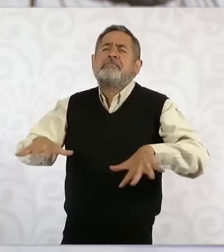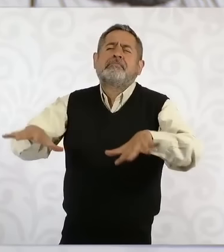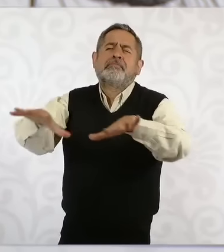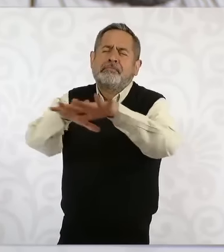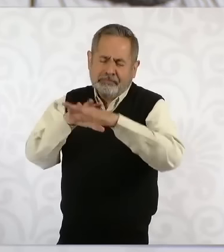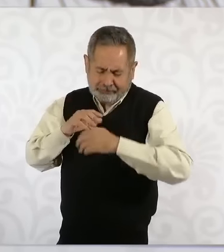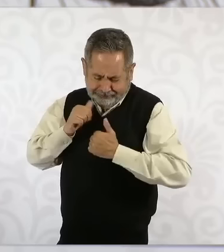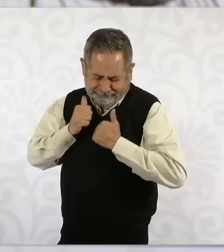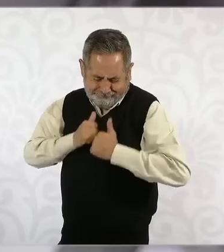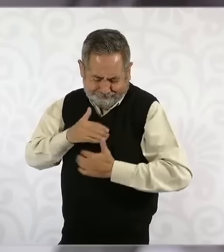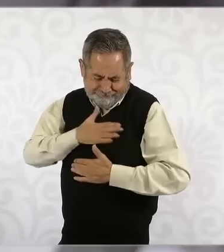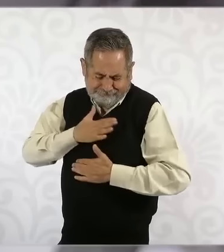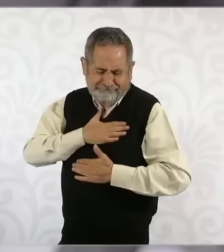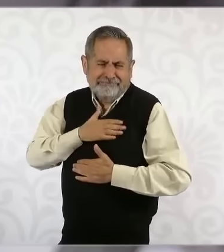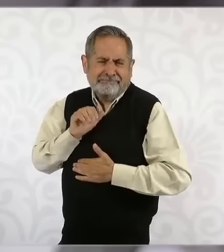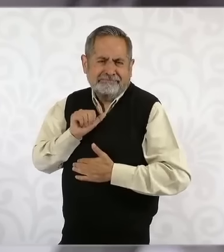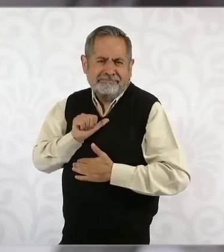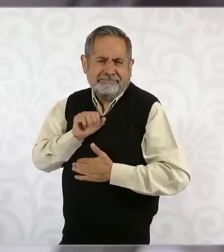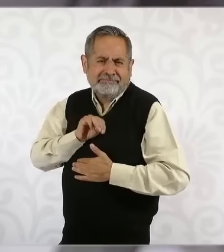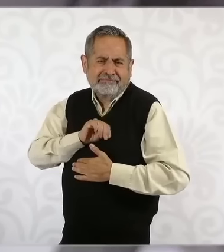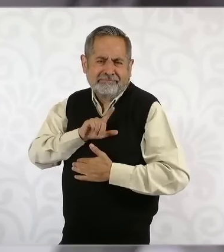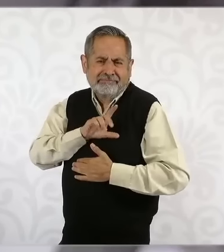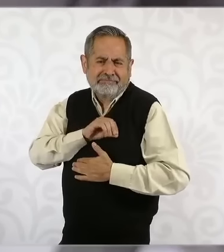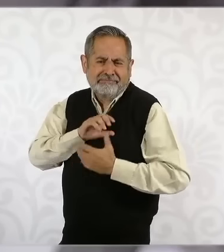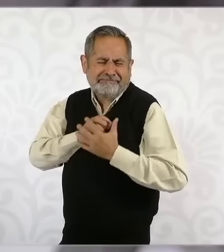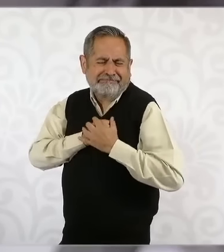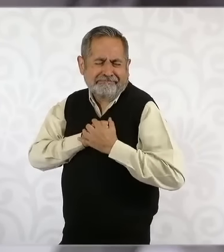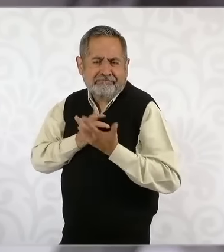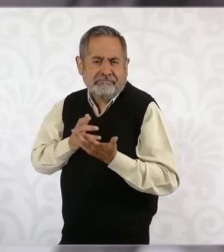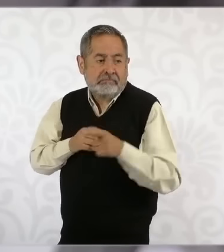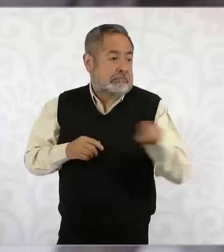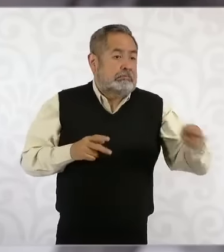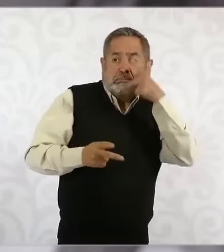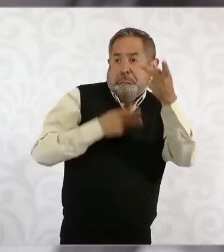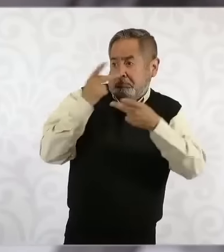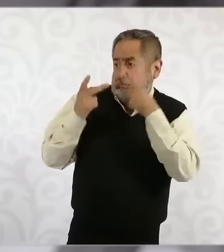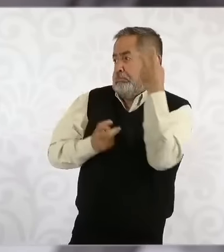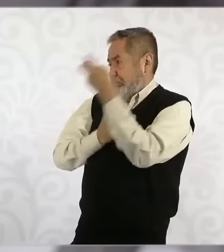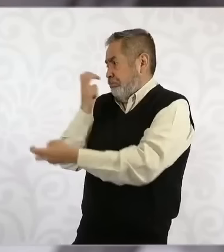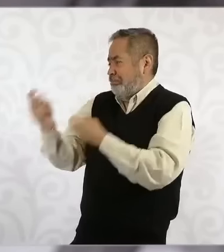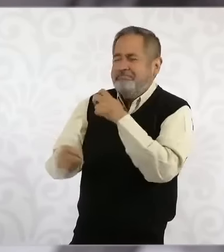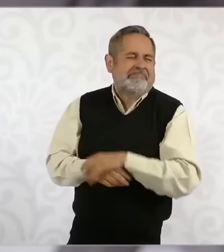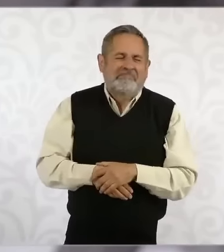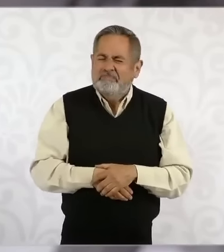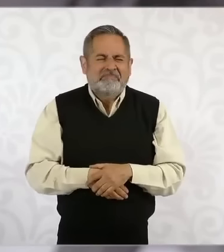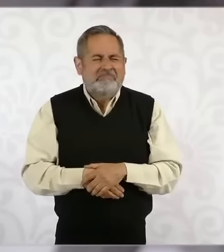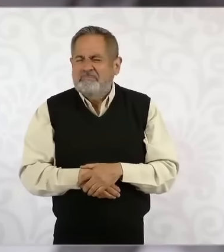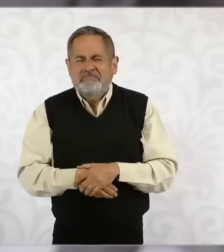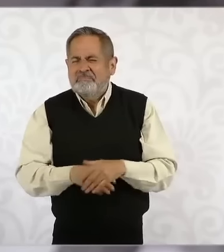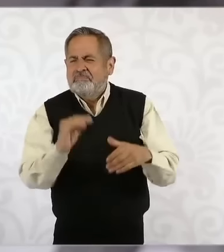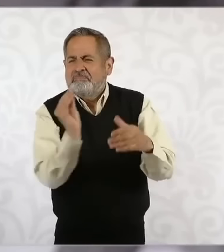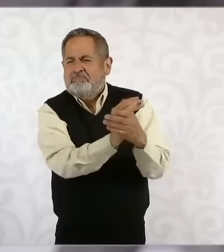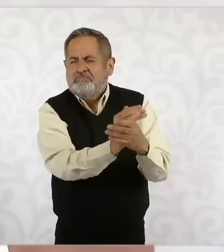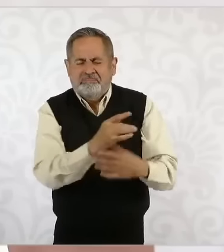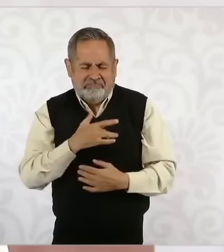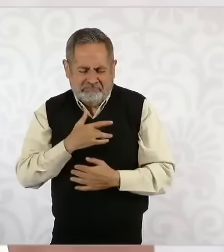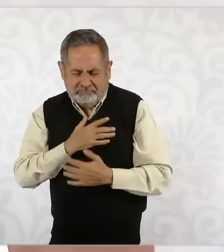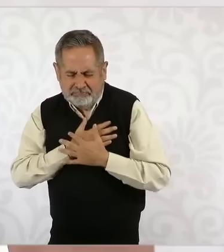por más que digan lo que quieran decir. Lo que pasa es que ellos no pisan la tierra,